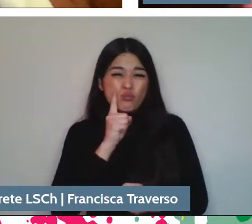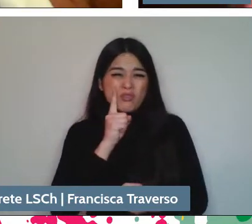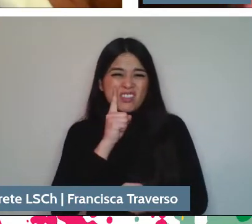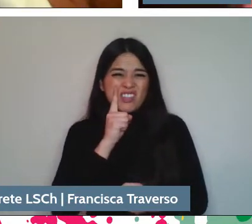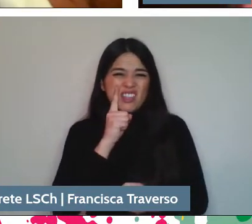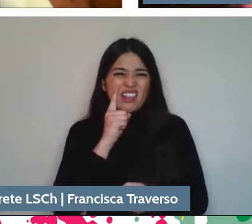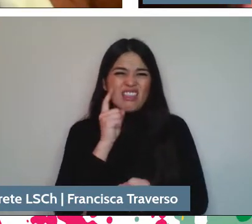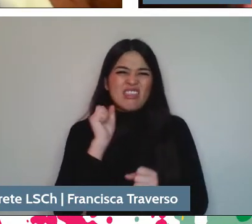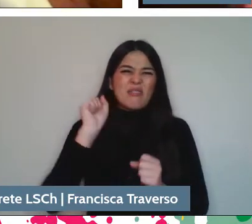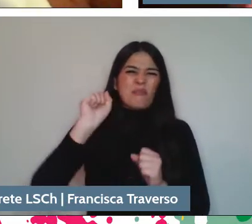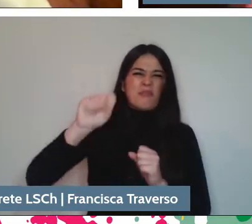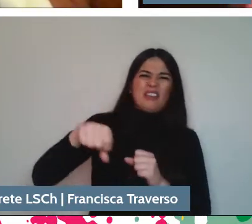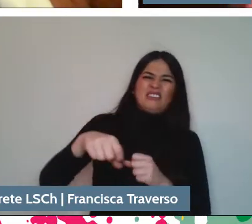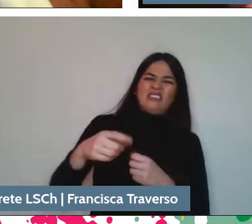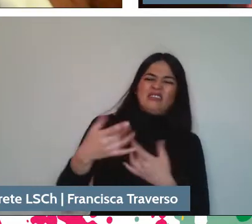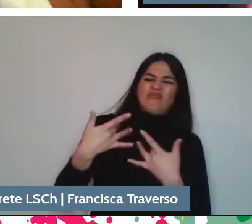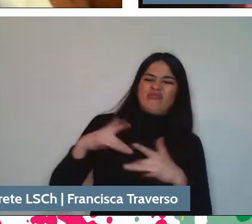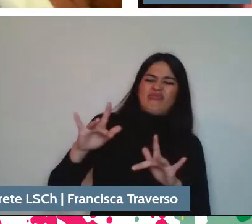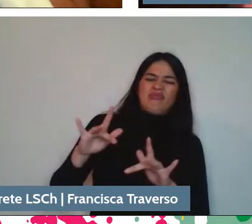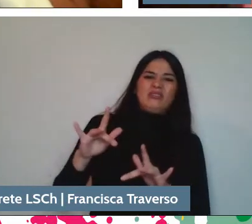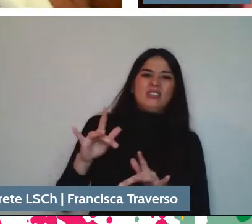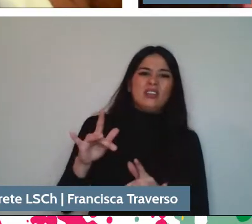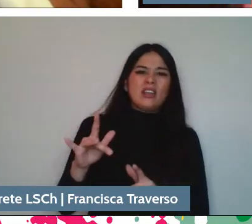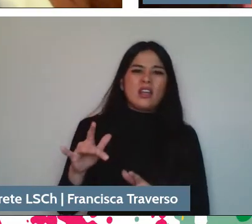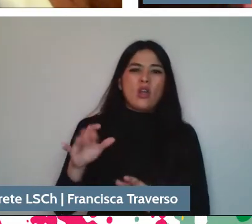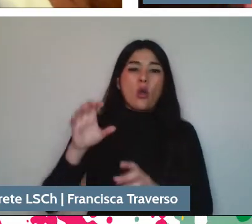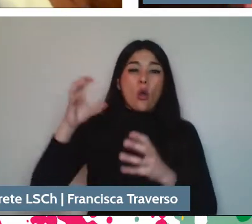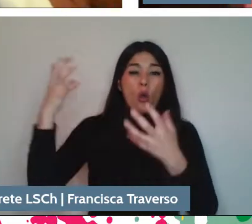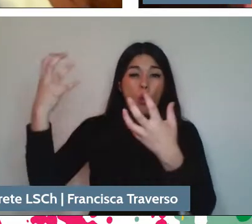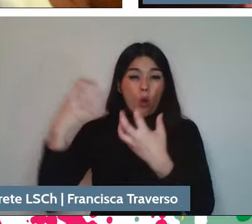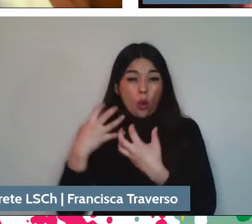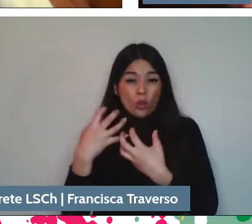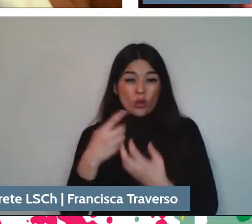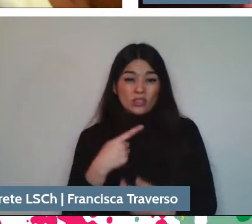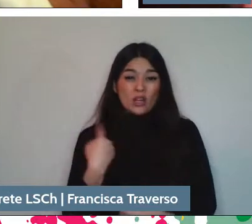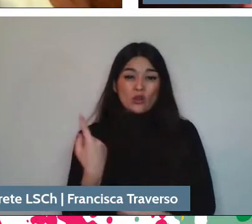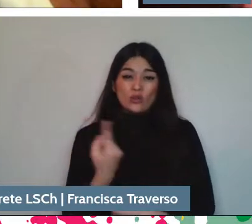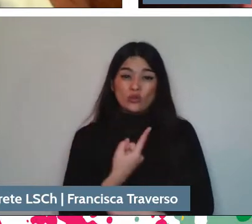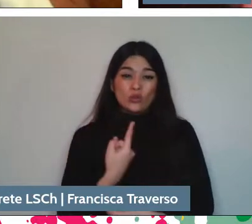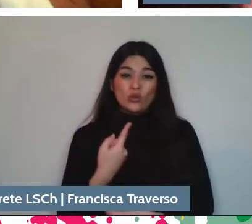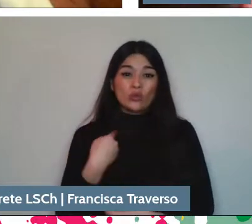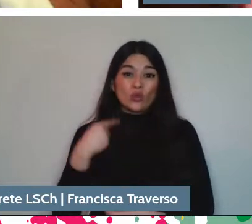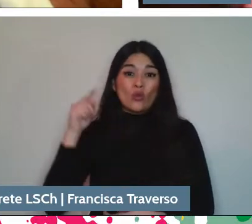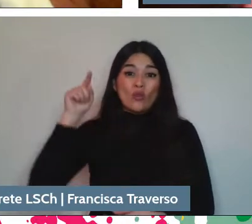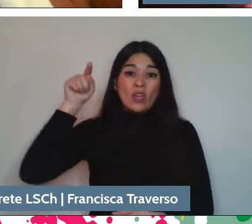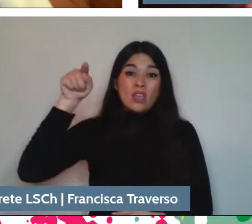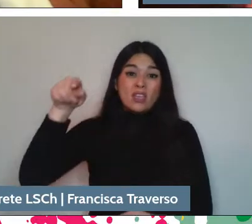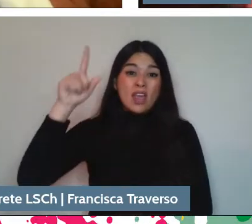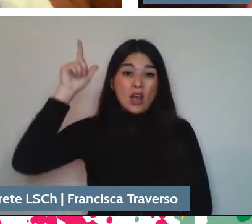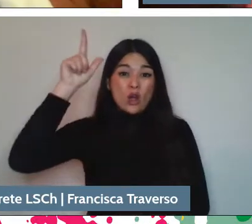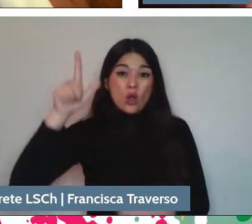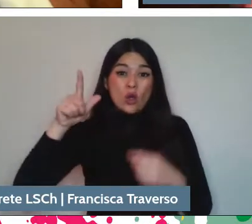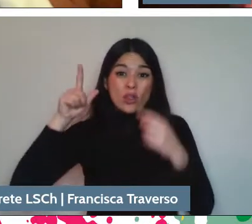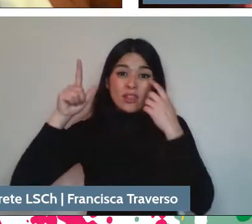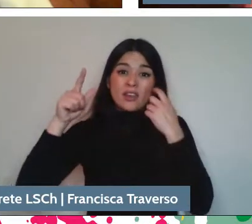el prejuicio, el odio hacia nosotros estando en Londres. Que tú no sabes los ataques que yo recibía en Londres.